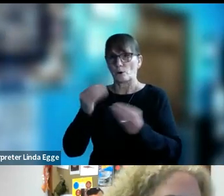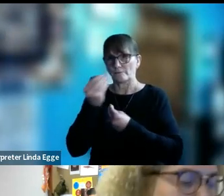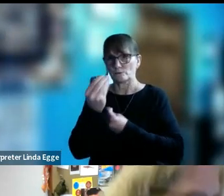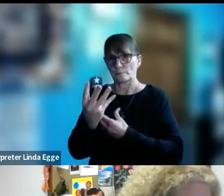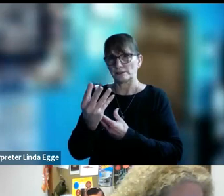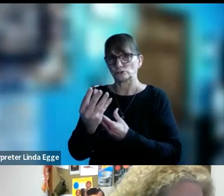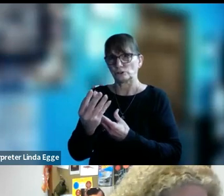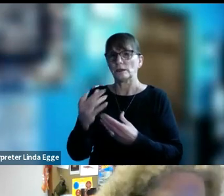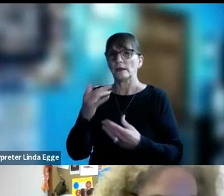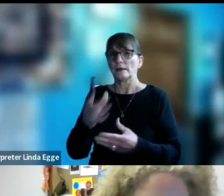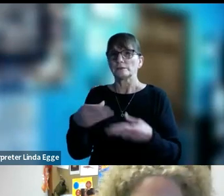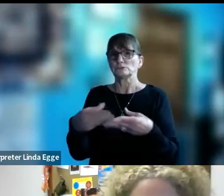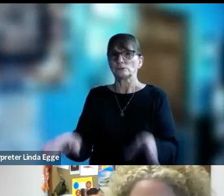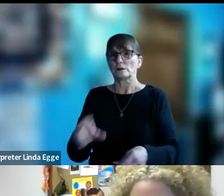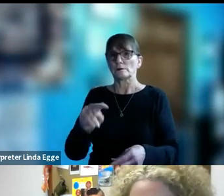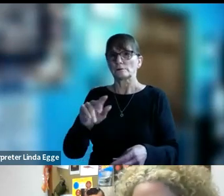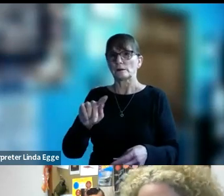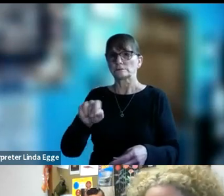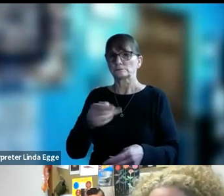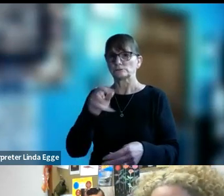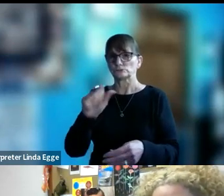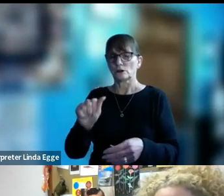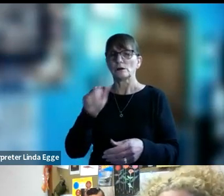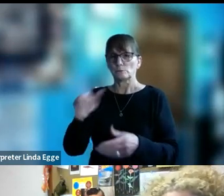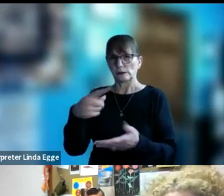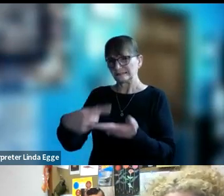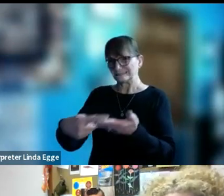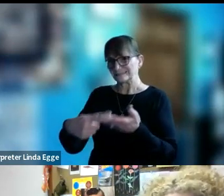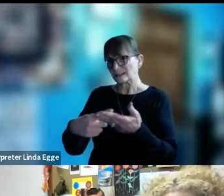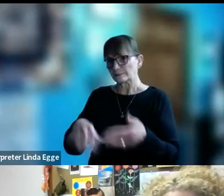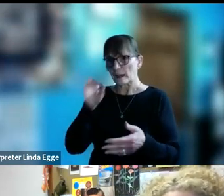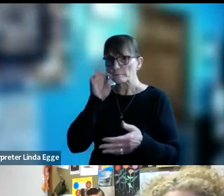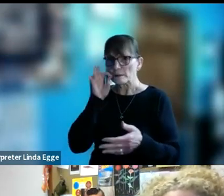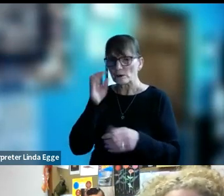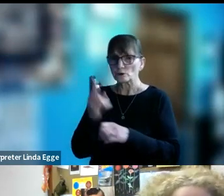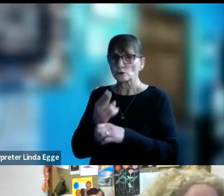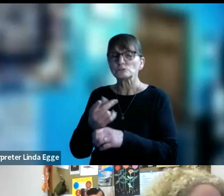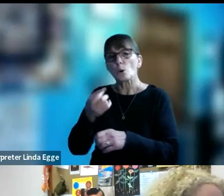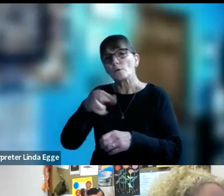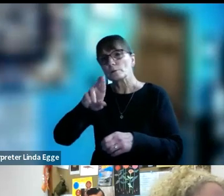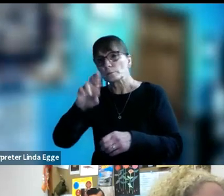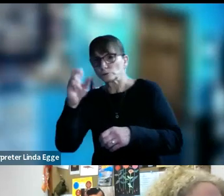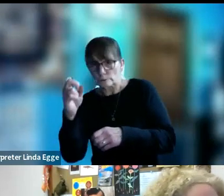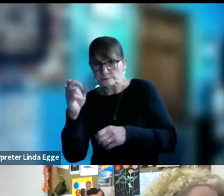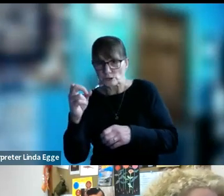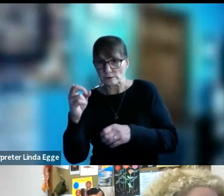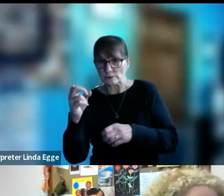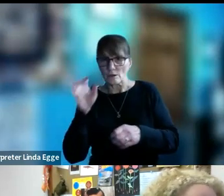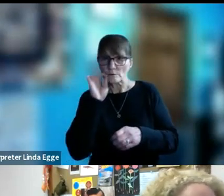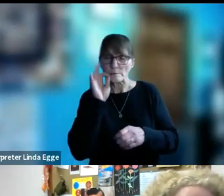pero en general, Natasha, si quisiera hablar un poco sobre la marihuana, si hay una prescripción para su uso, ¿cómo ve eso el DDS?